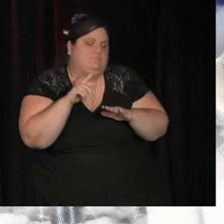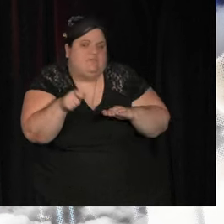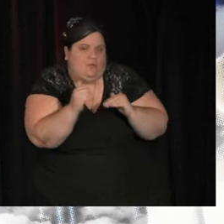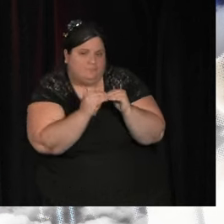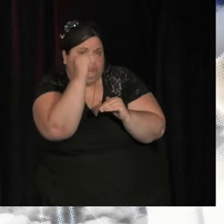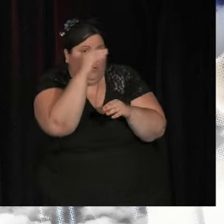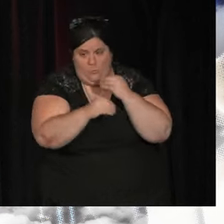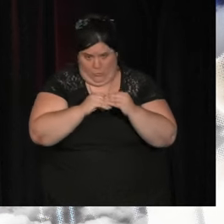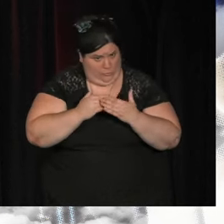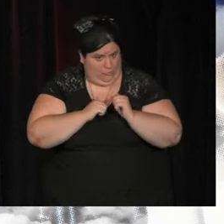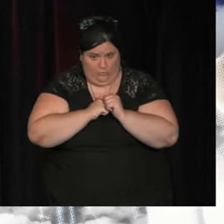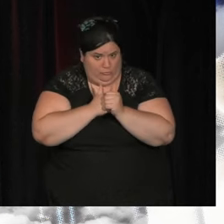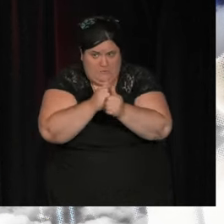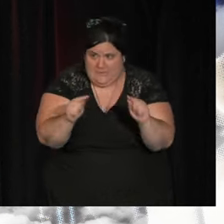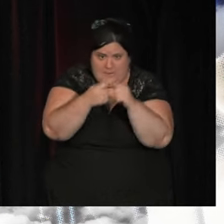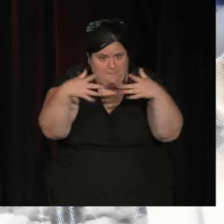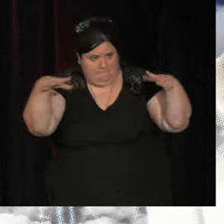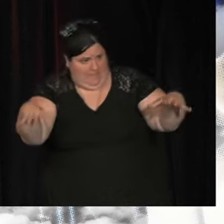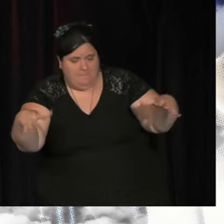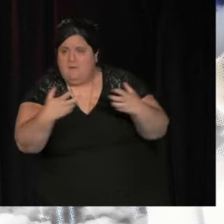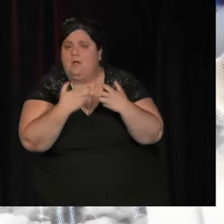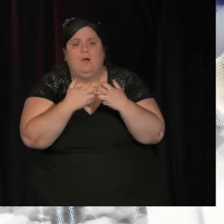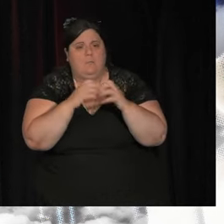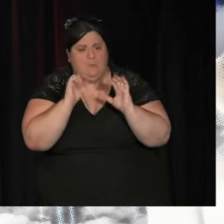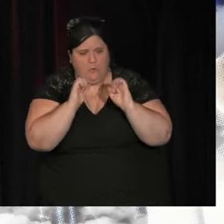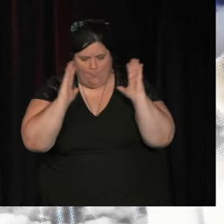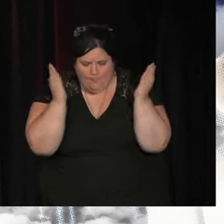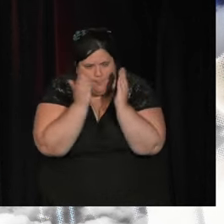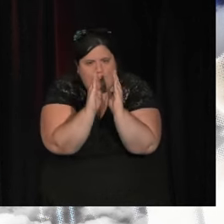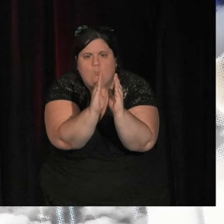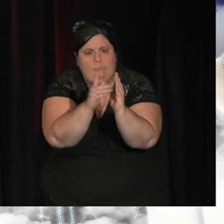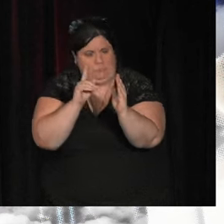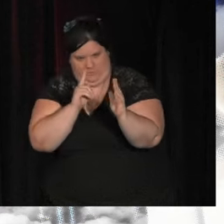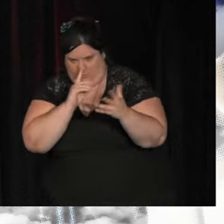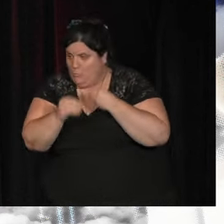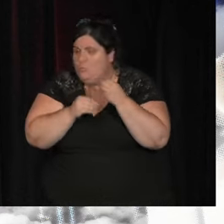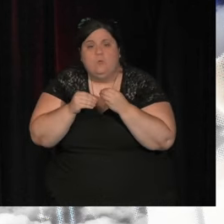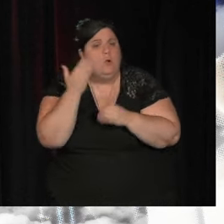a des goulets d'étranglement ou des maps, un truc vraiment tout bête, mais des coins, des virages à 90 degrés.